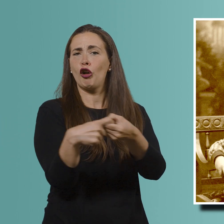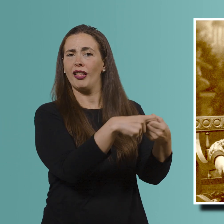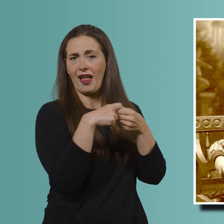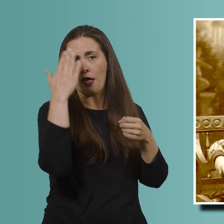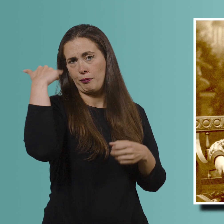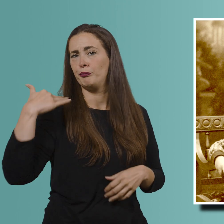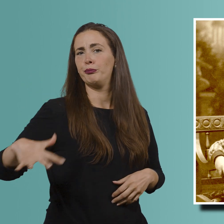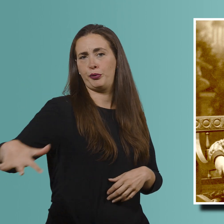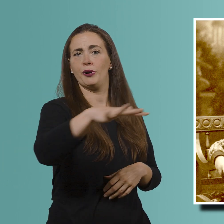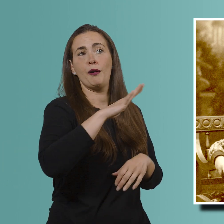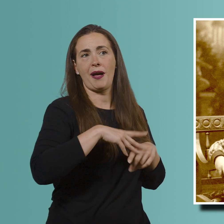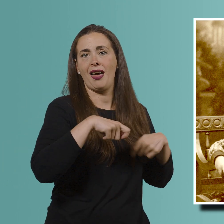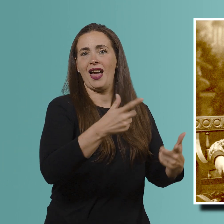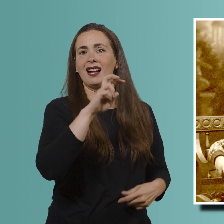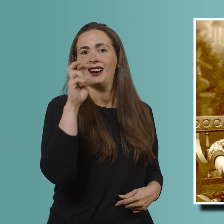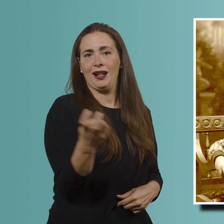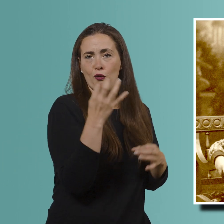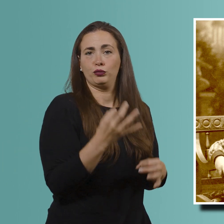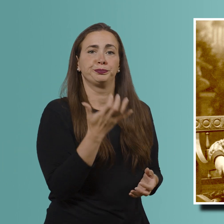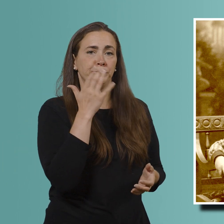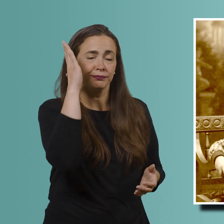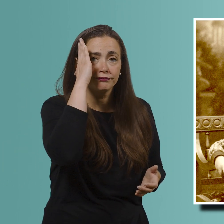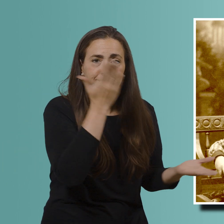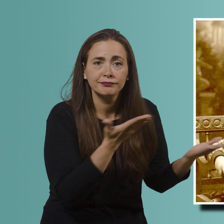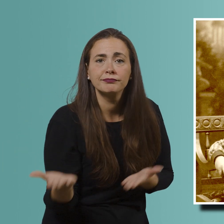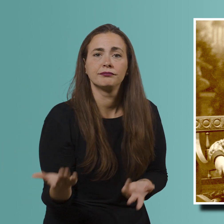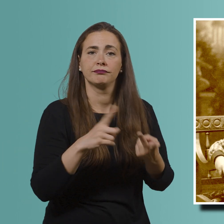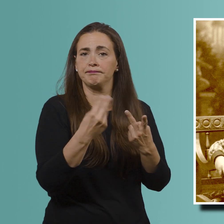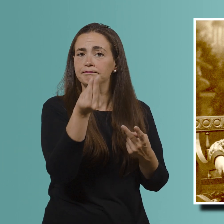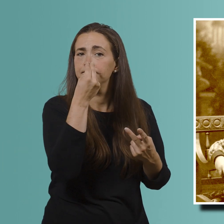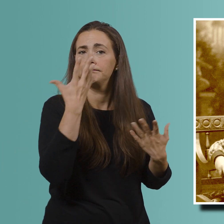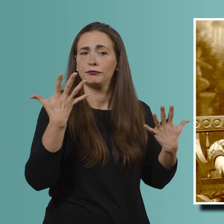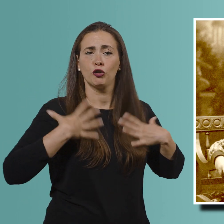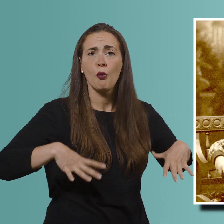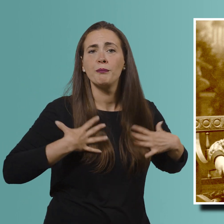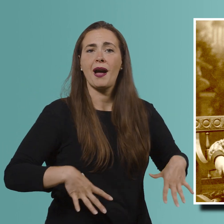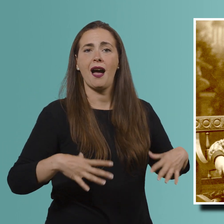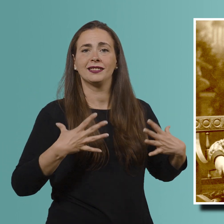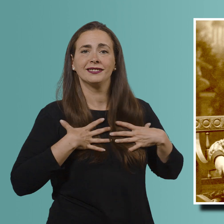per garantir els recursos necessaris en termes d’allotjament, alimentació, roba,